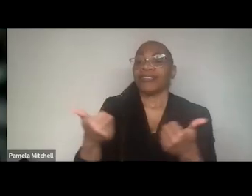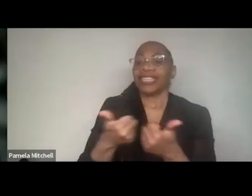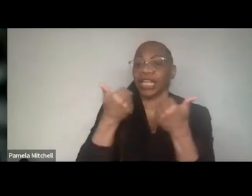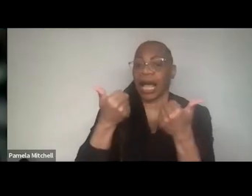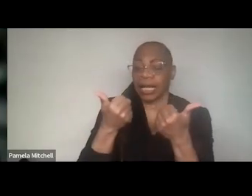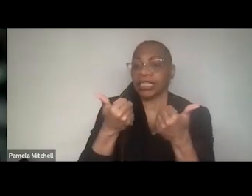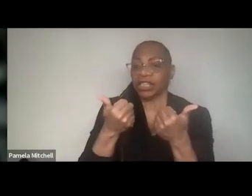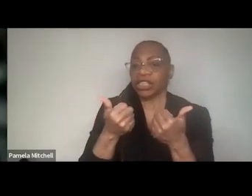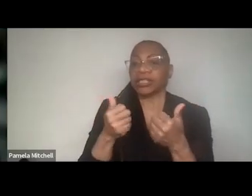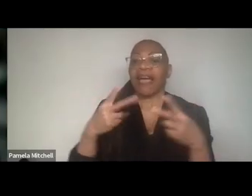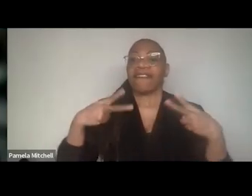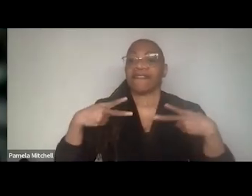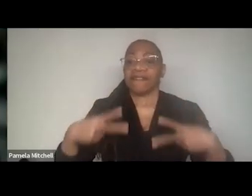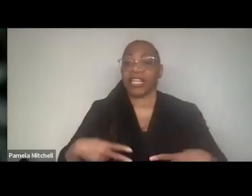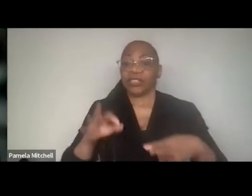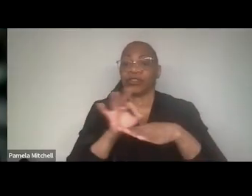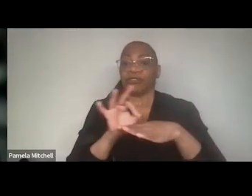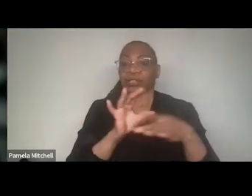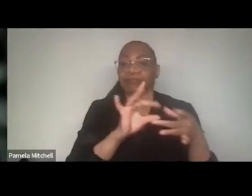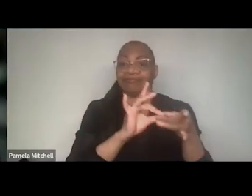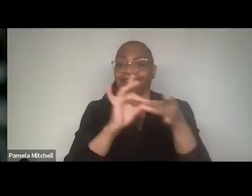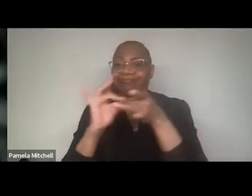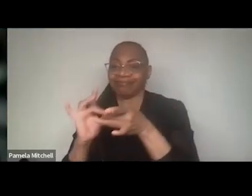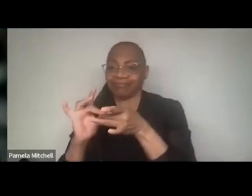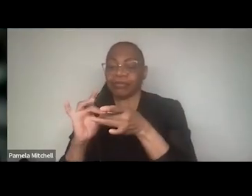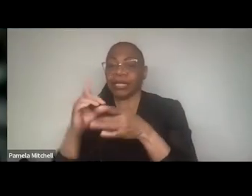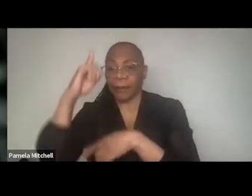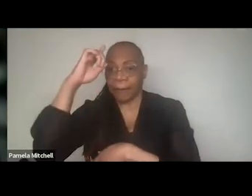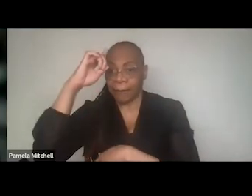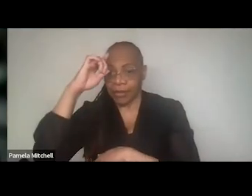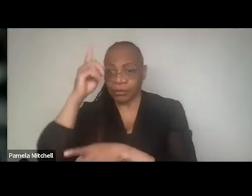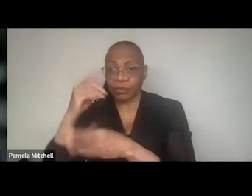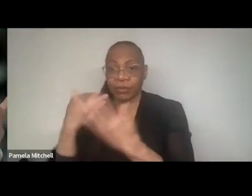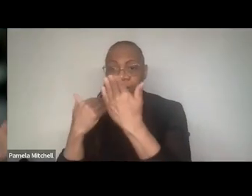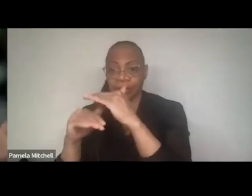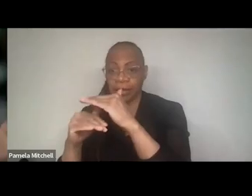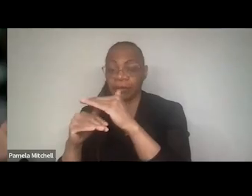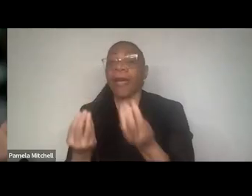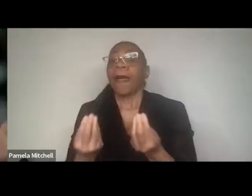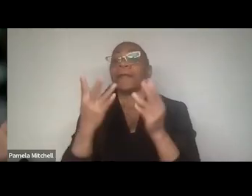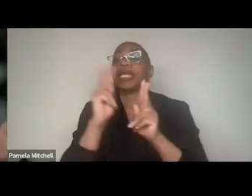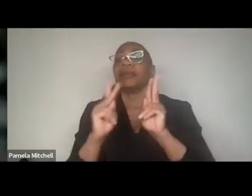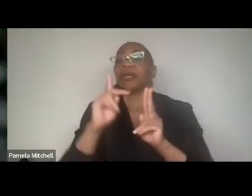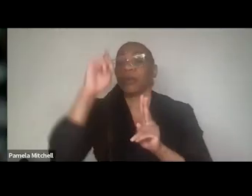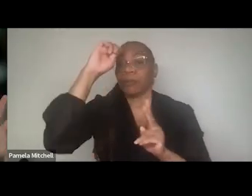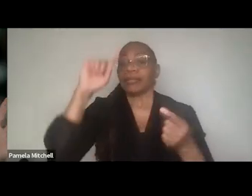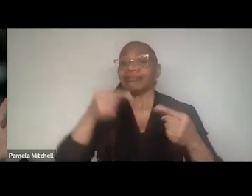debe ir junto con la limitación mental. Hay muchas personas con lesiones cerebrales donde la función cognitiva mental